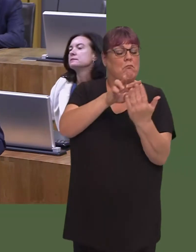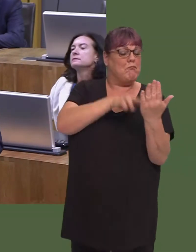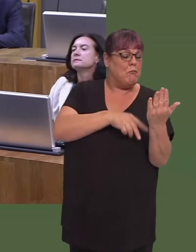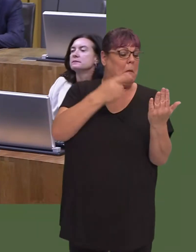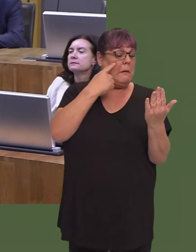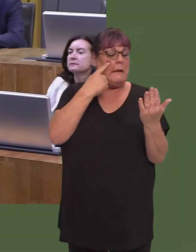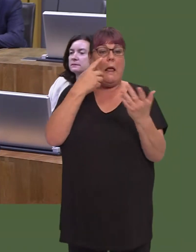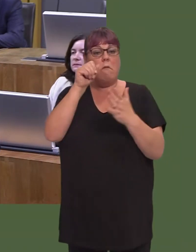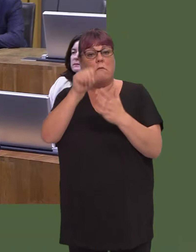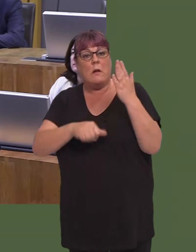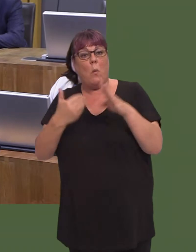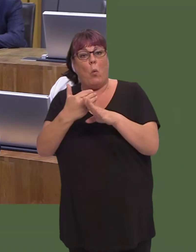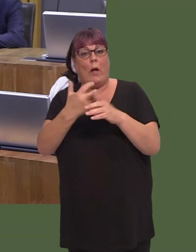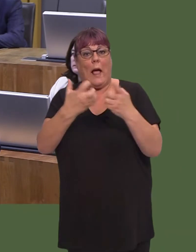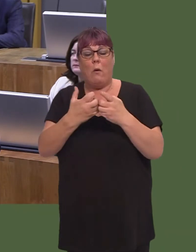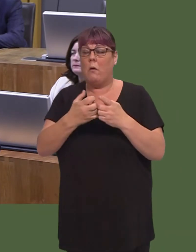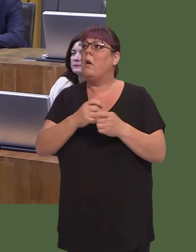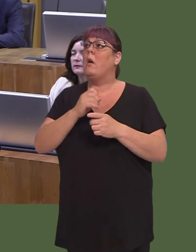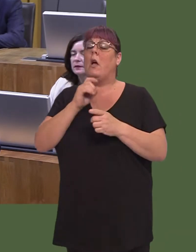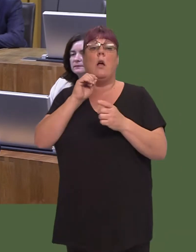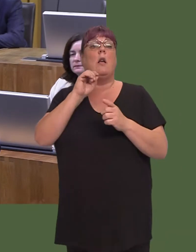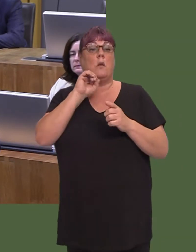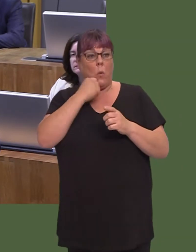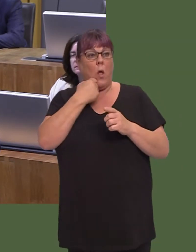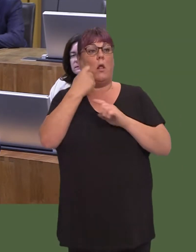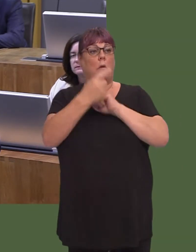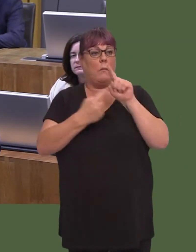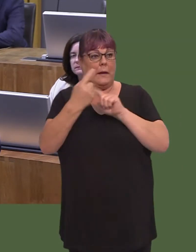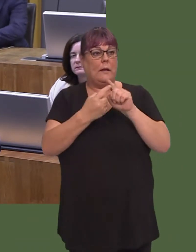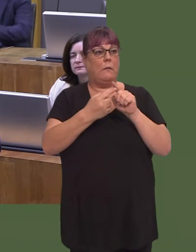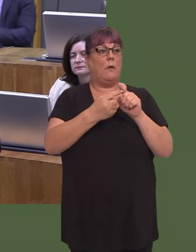sydd wedi bodoli dros y blynyddoedd gyda hynny yw bod yna ystadau newydd yn cael eu datblygu